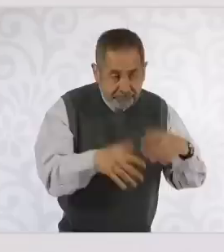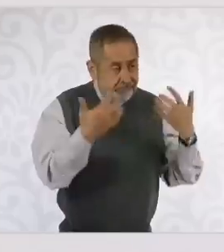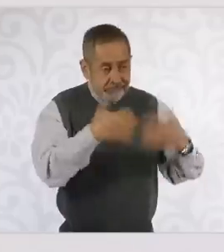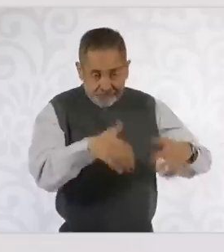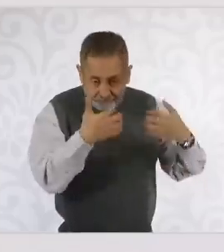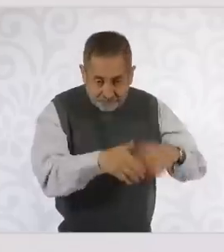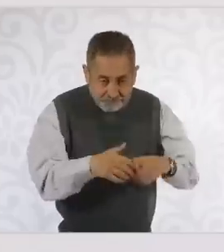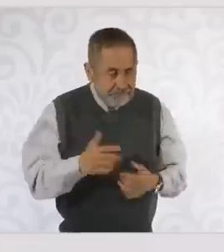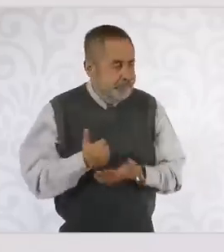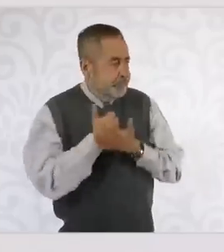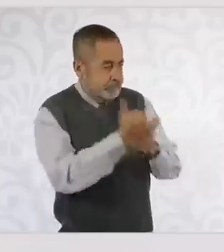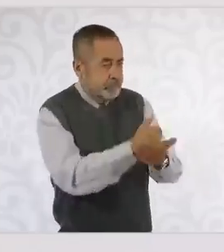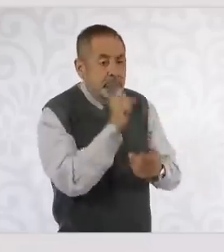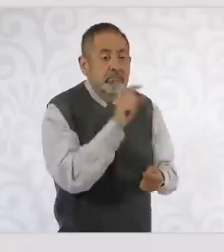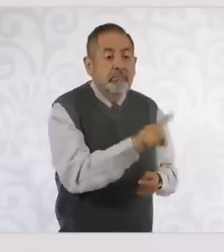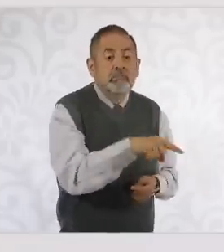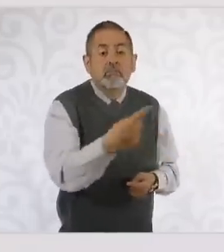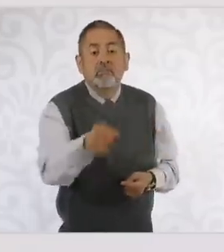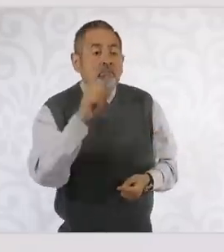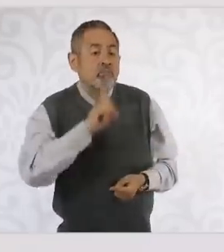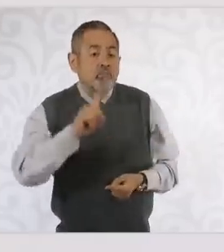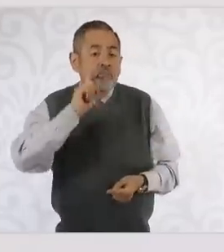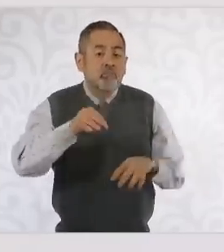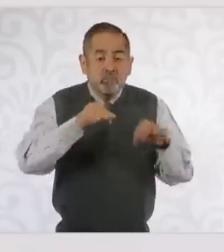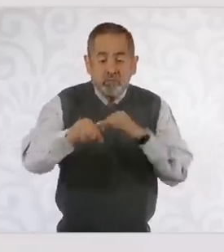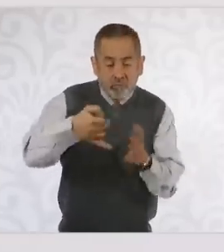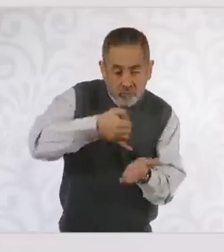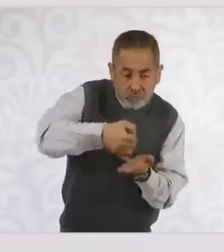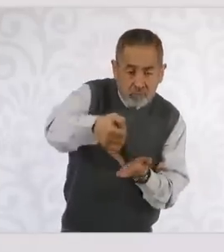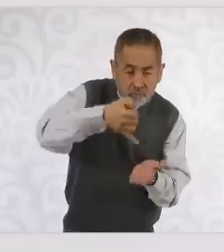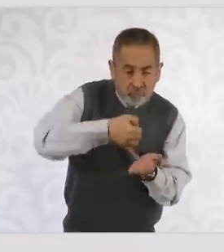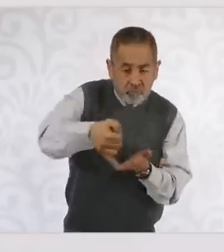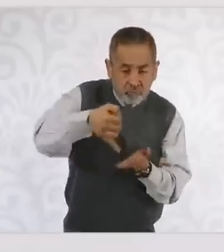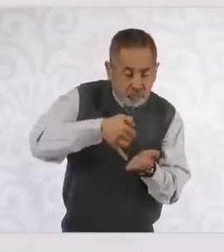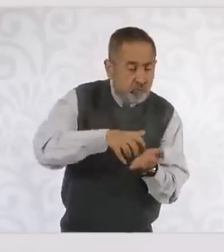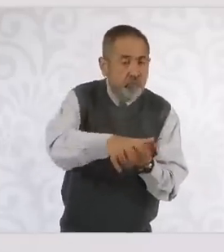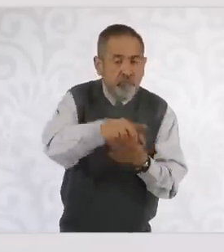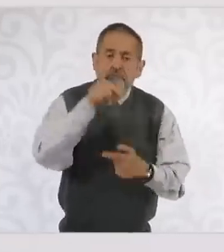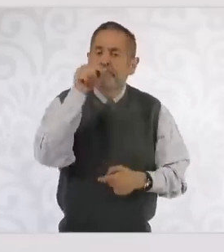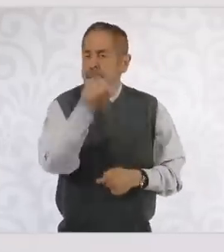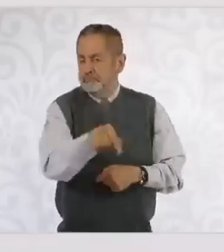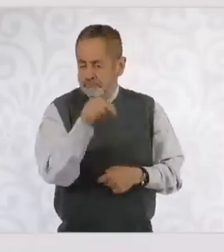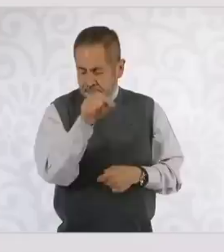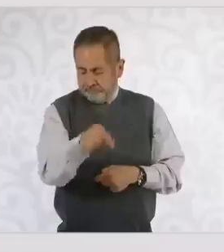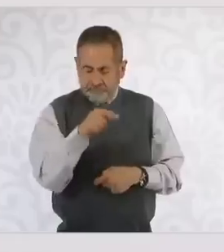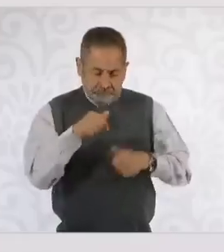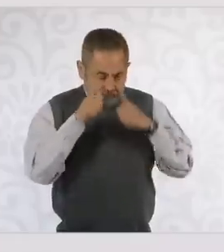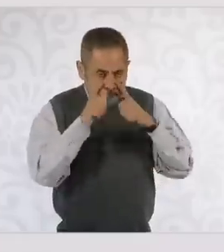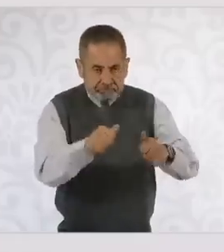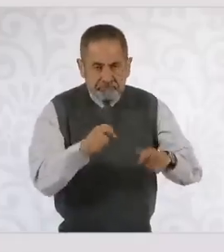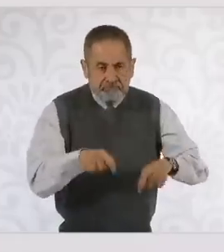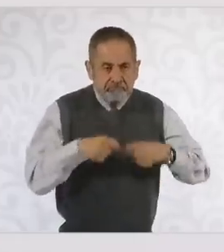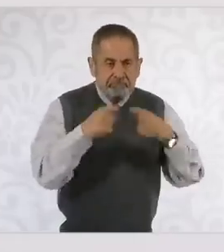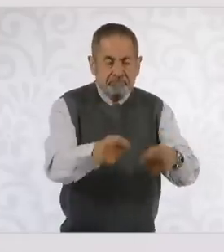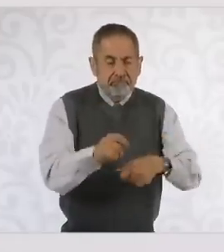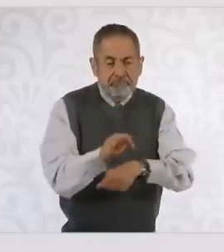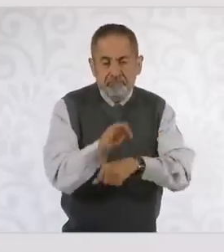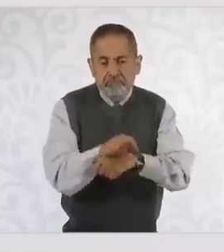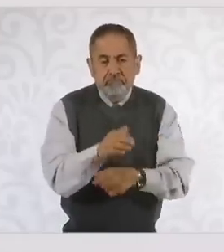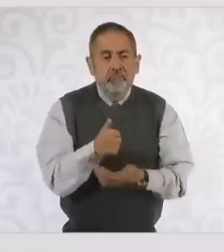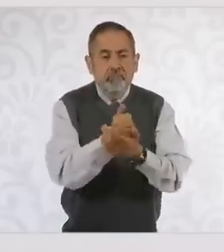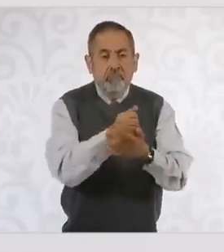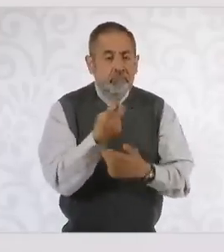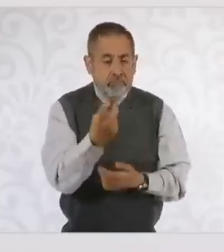agrícolas que son eh donde más se requiere es eh Son parte eh de las poblaciones de mayor